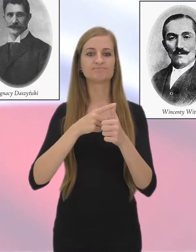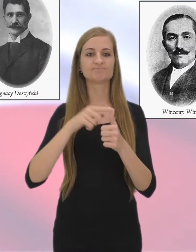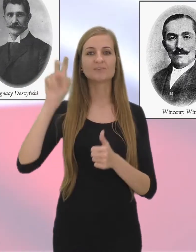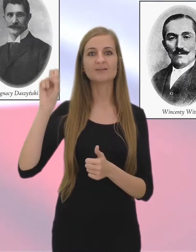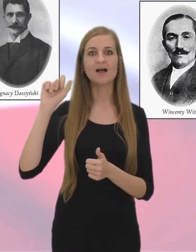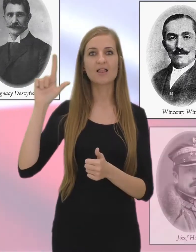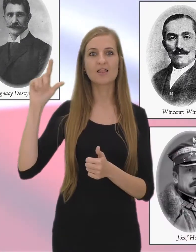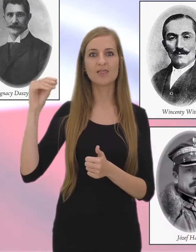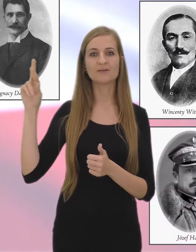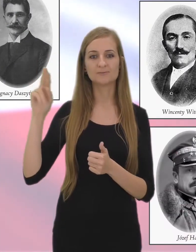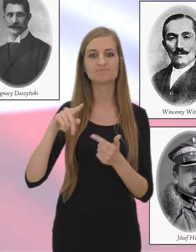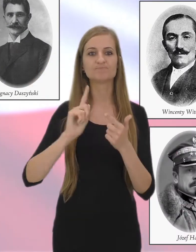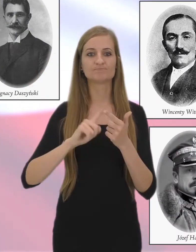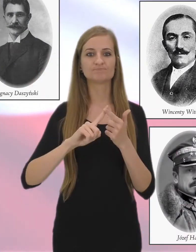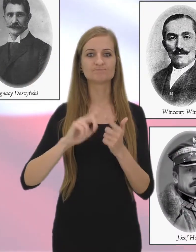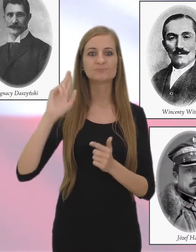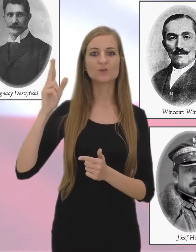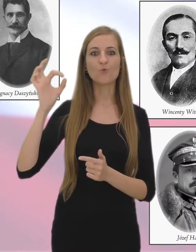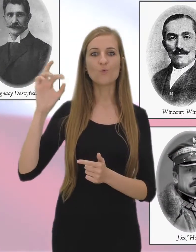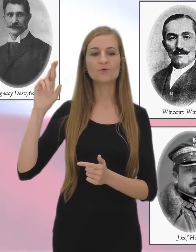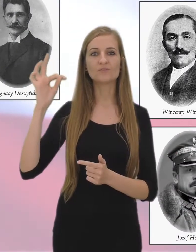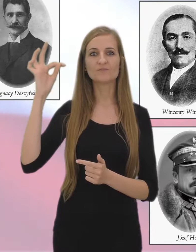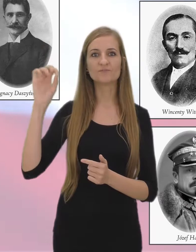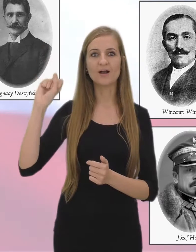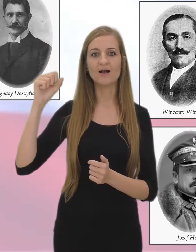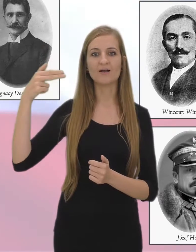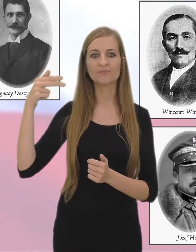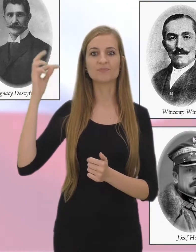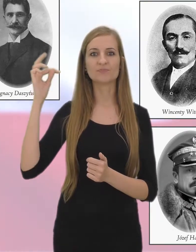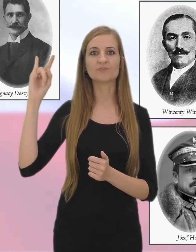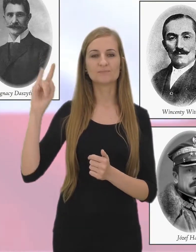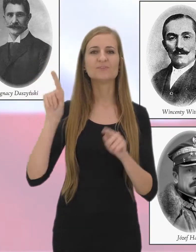Haller, Korfanty